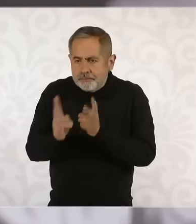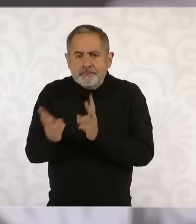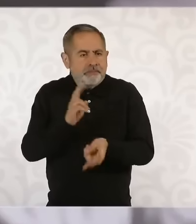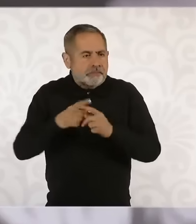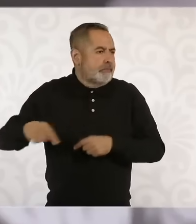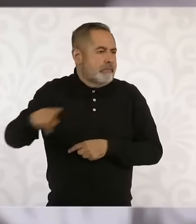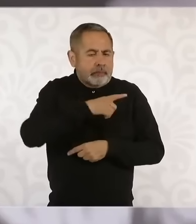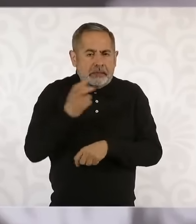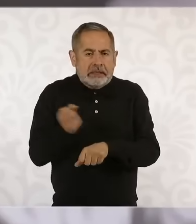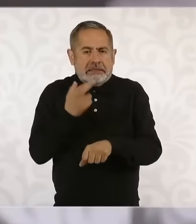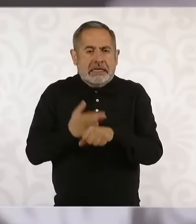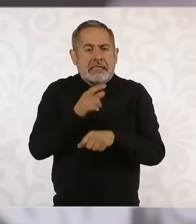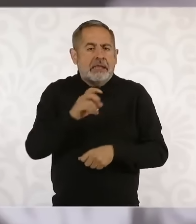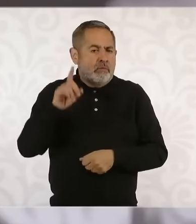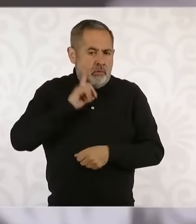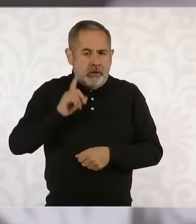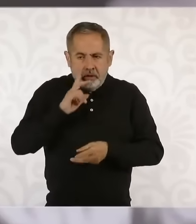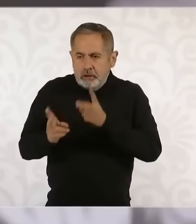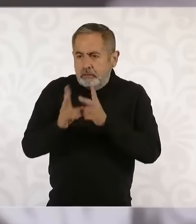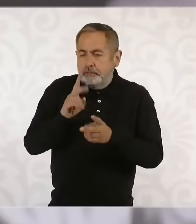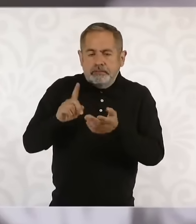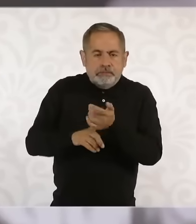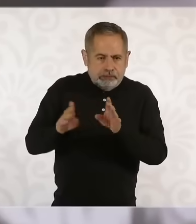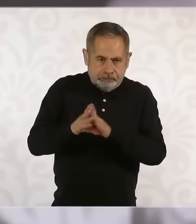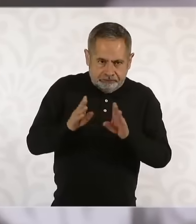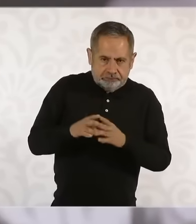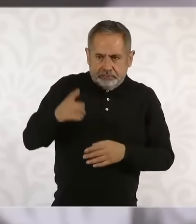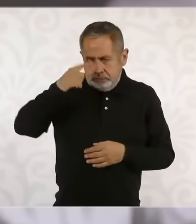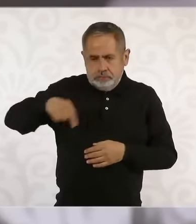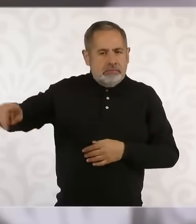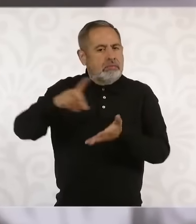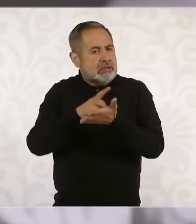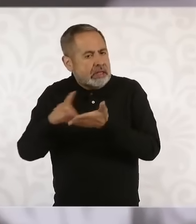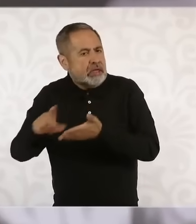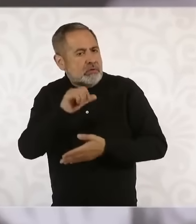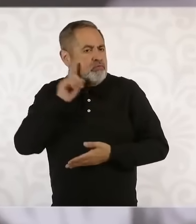de sus estrategias en los centros libres, la promoción de los derechos de las mujeres y